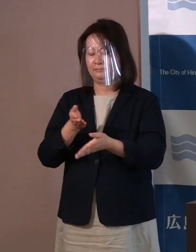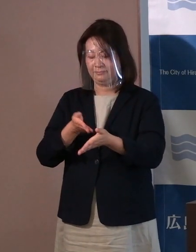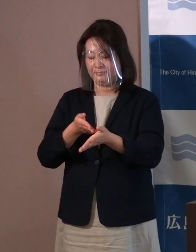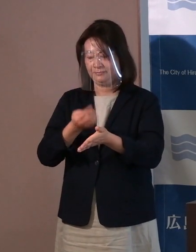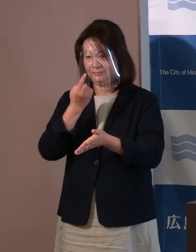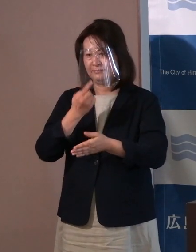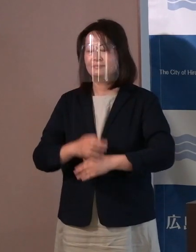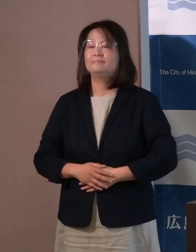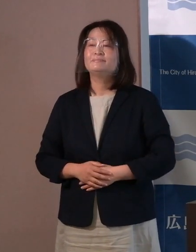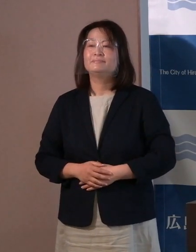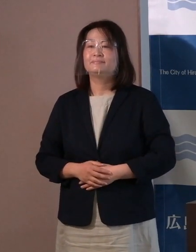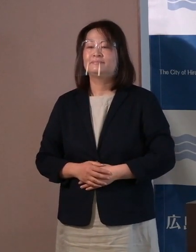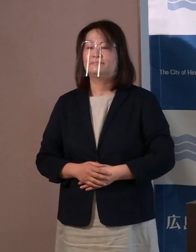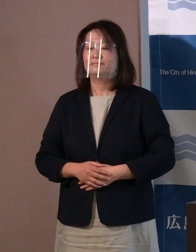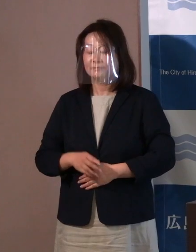平和宣言の作成に当たりましては､